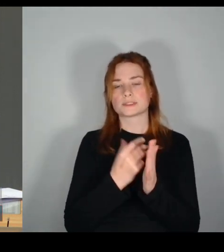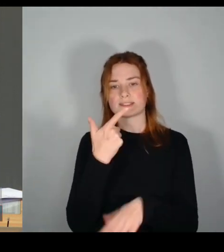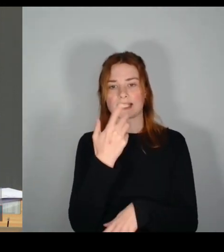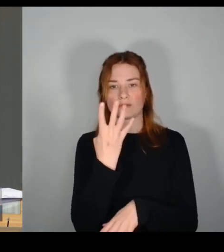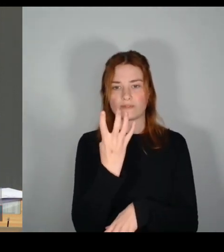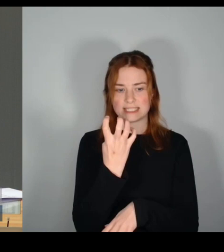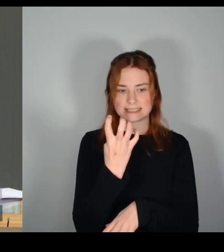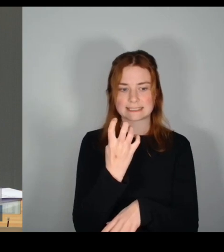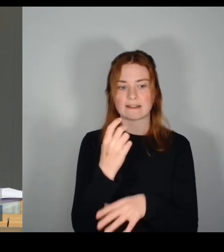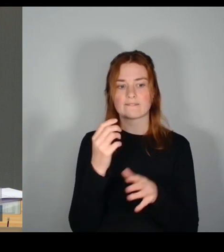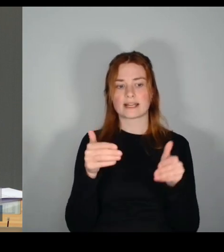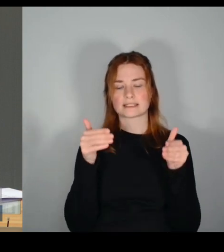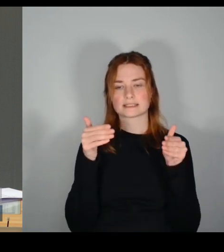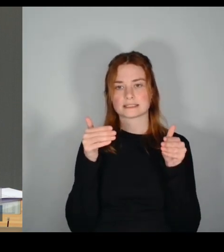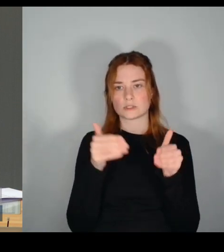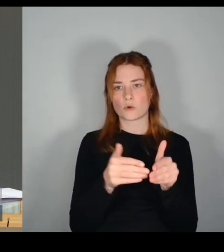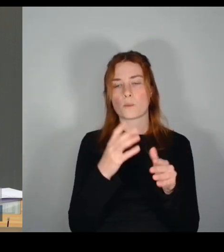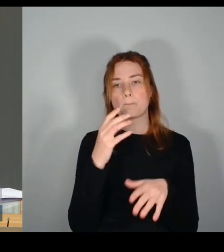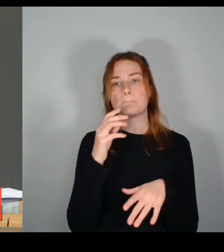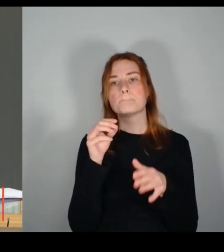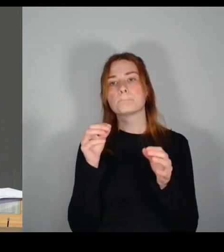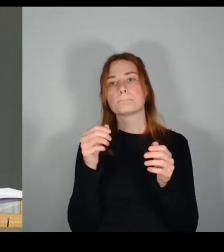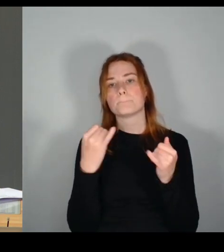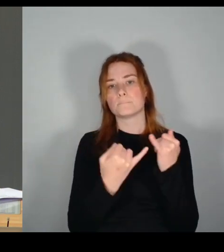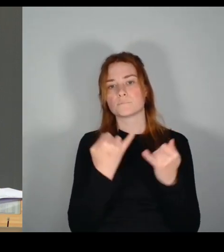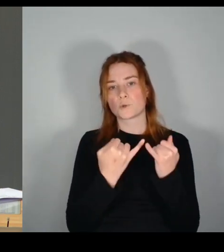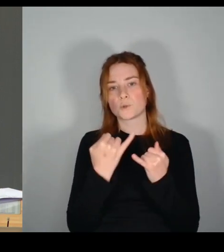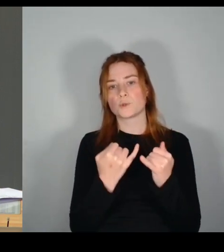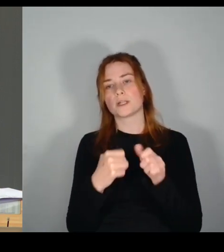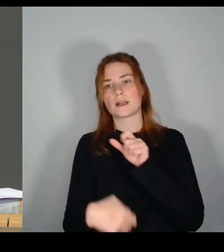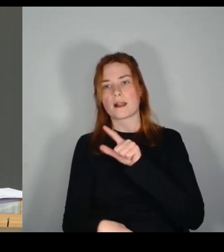Drucksache 19 1521 Verdrängung eines queeren Wohnprojekts verhindern